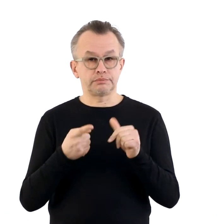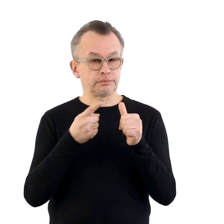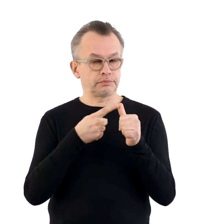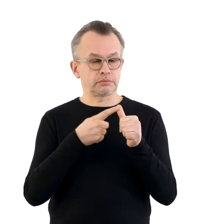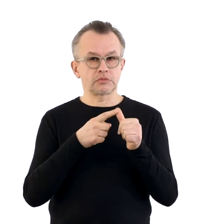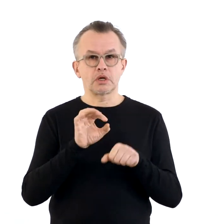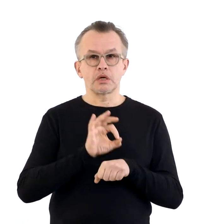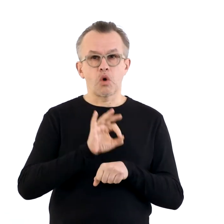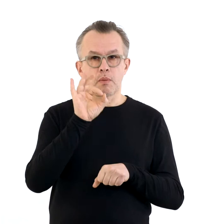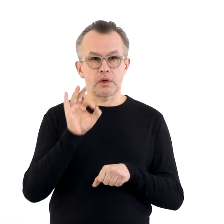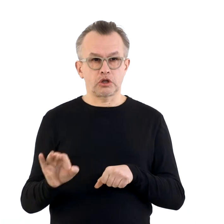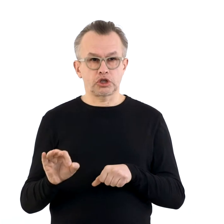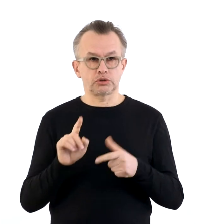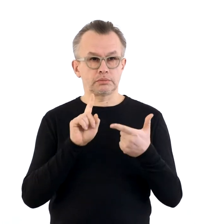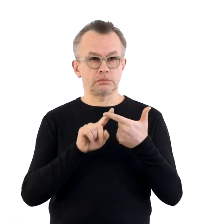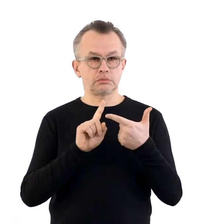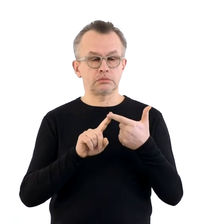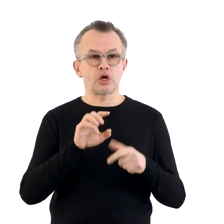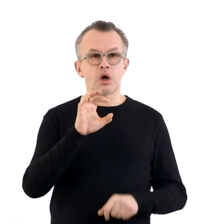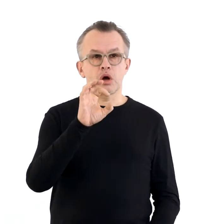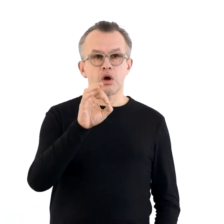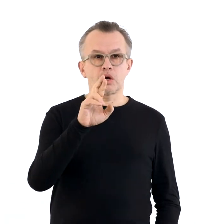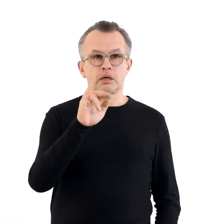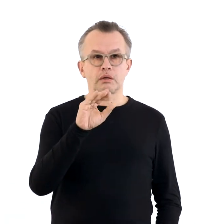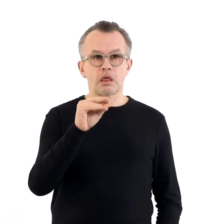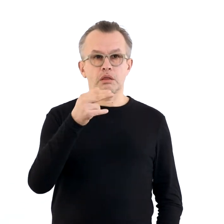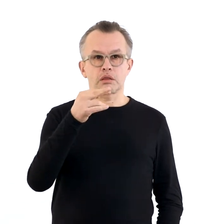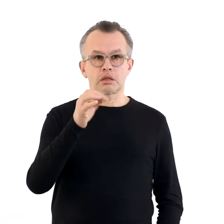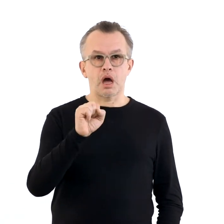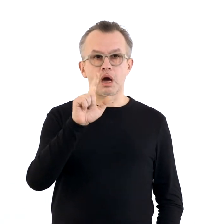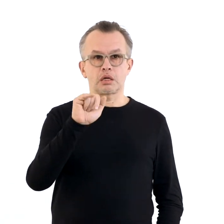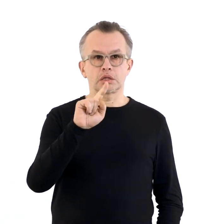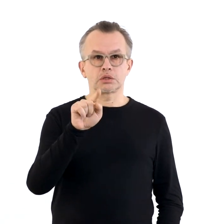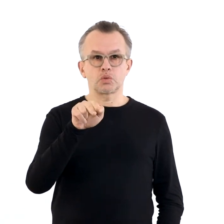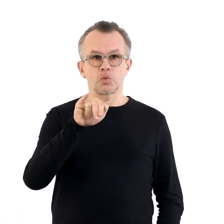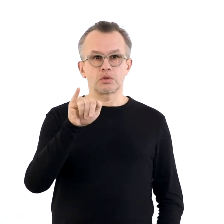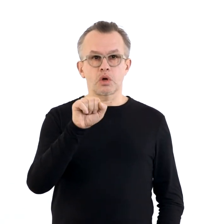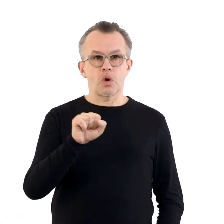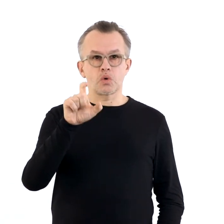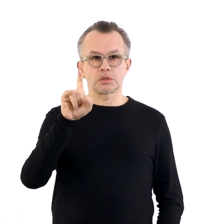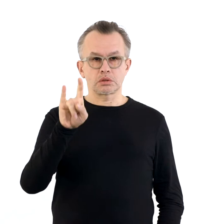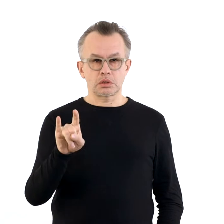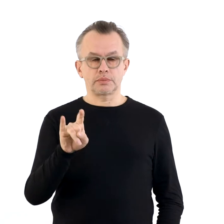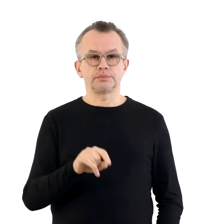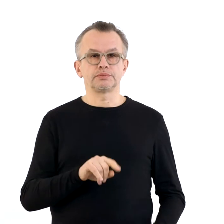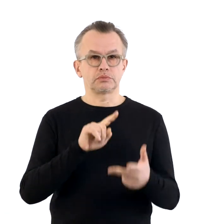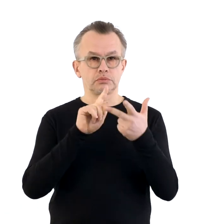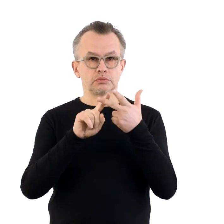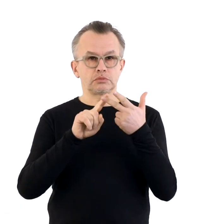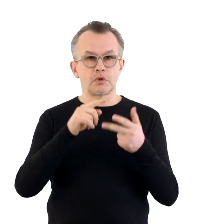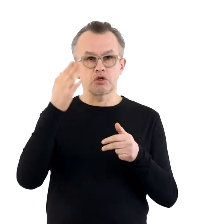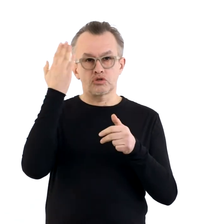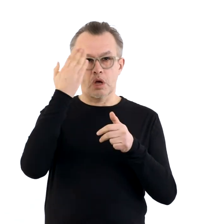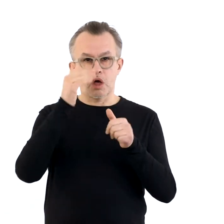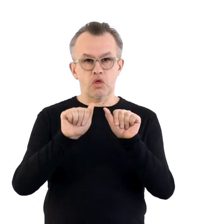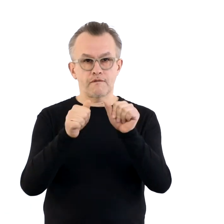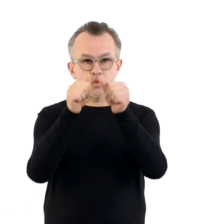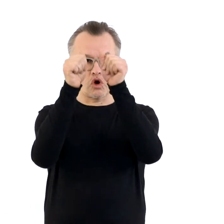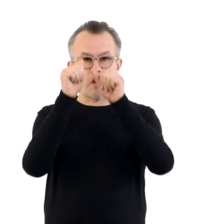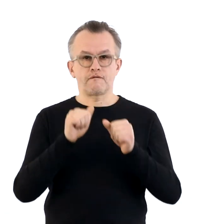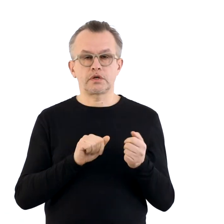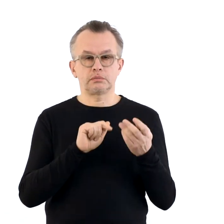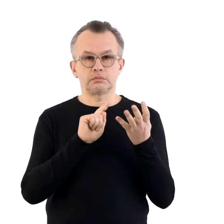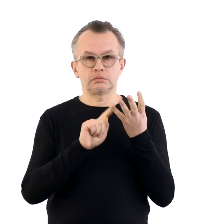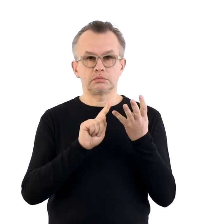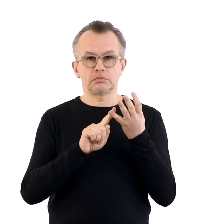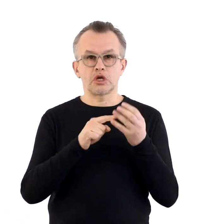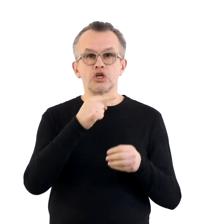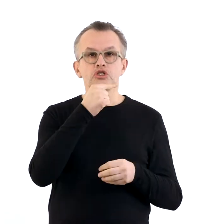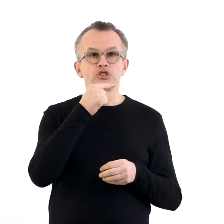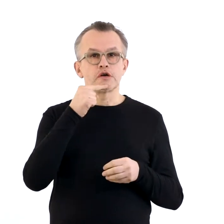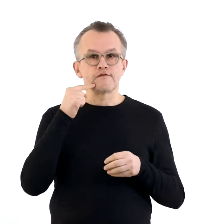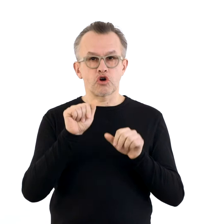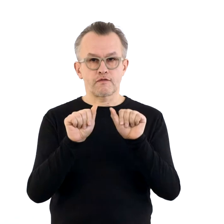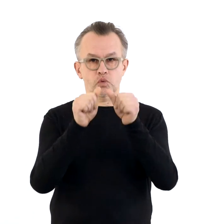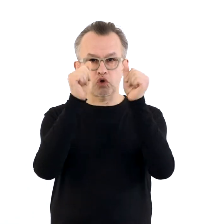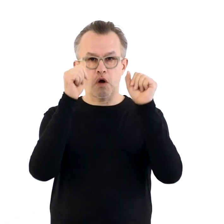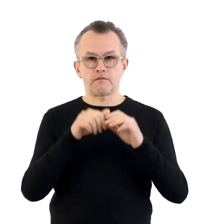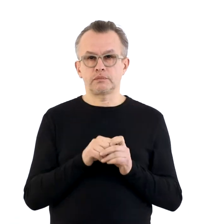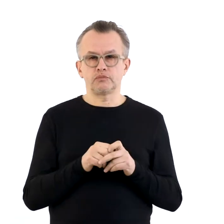geometryczny, orientalizujący, czarnofigurowy i czerwonofigurowy